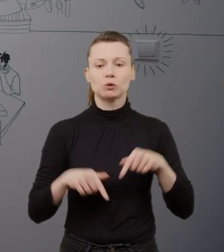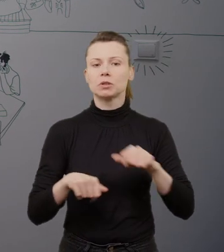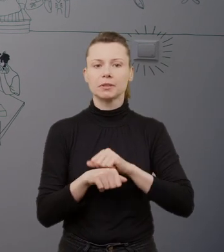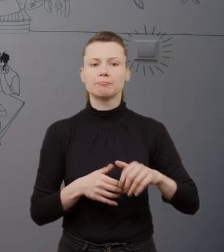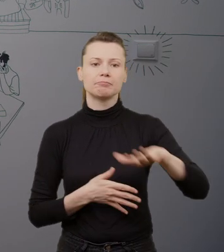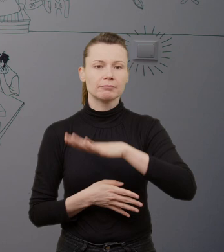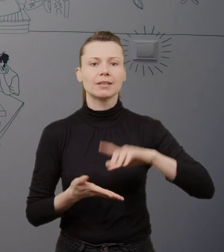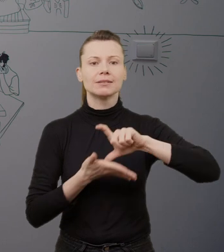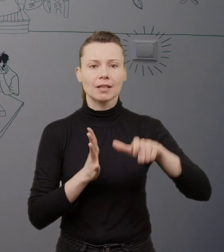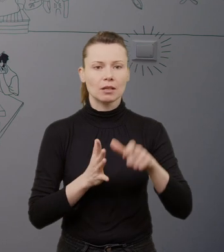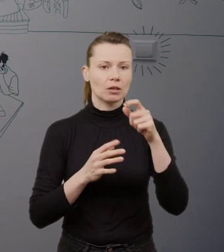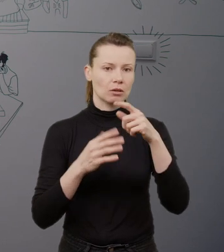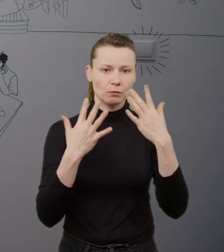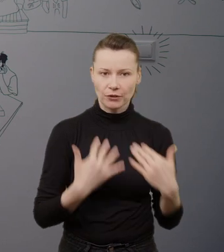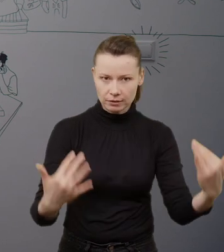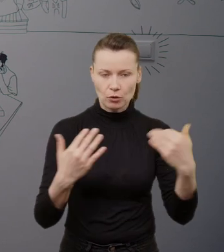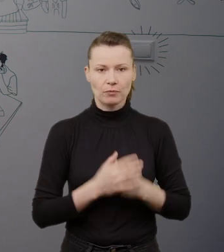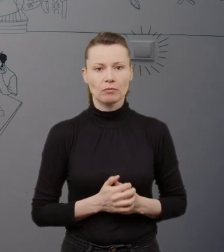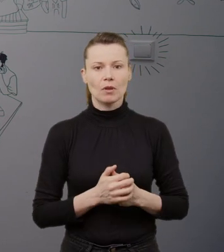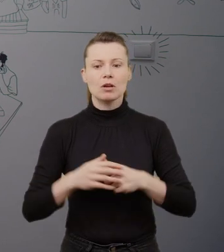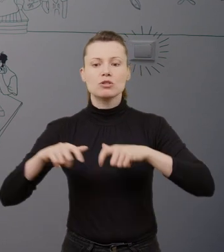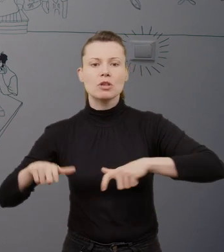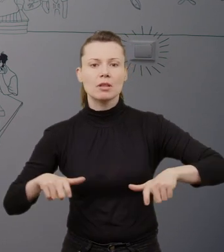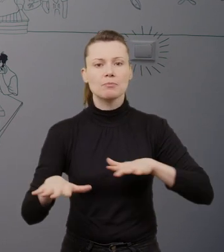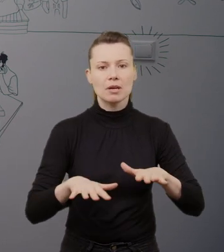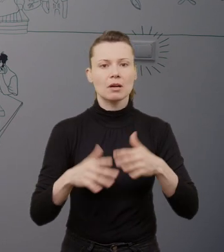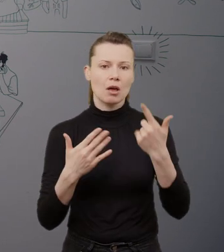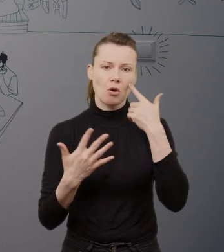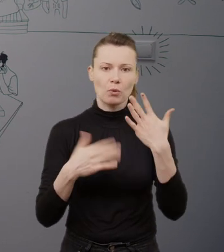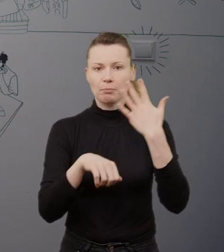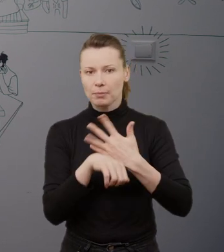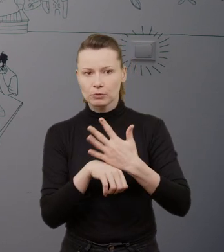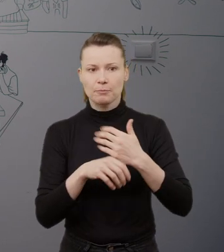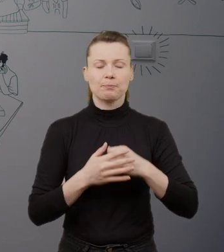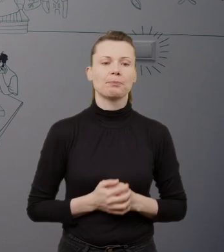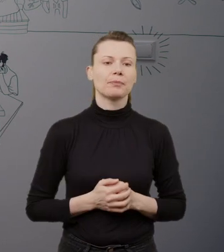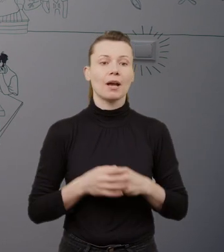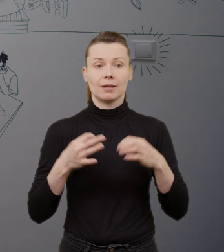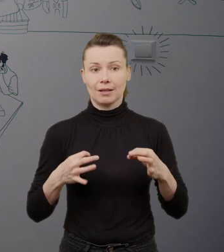Obok znajduje się sala widowiskowa, a w niej jest około 50 miejsc siedzących.